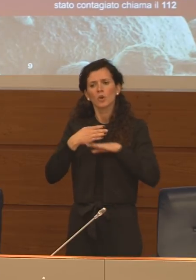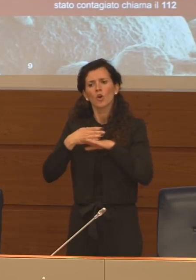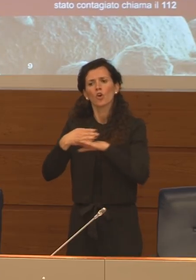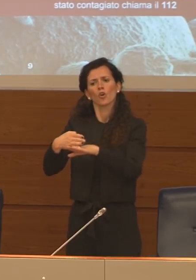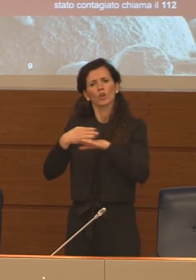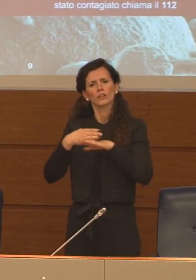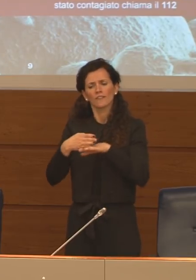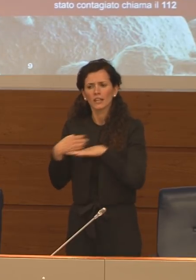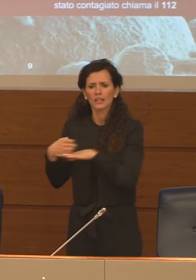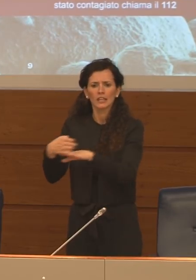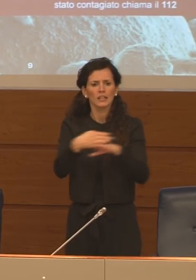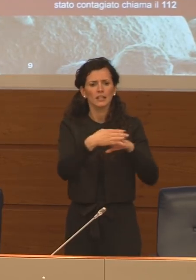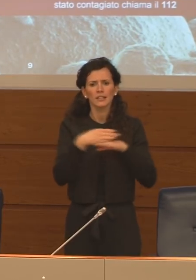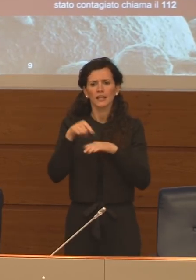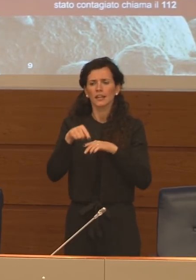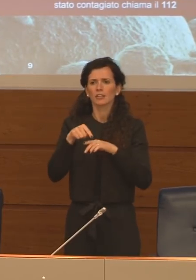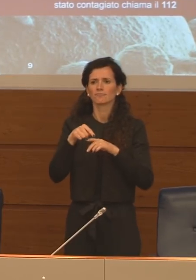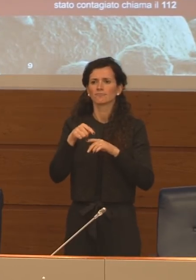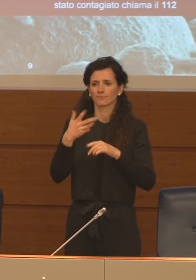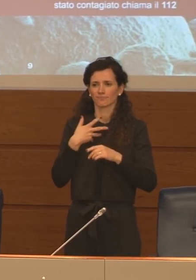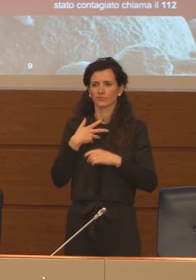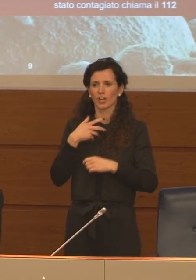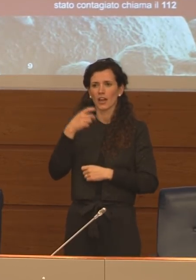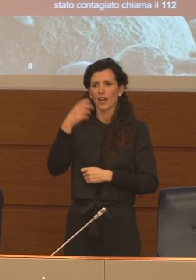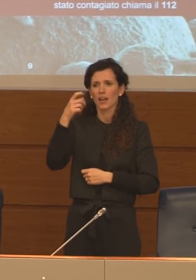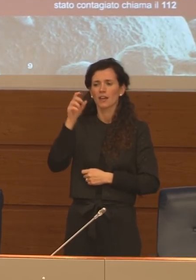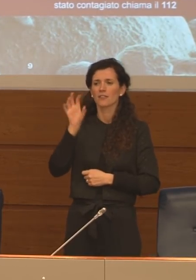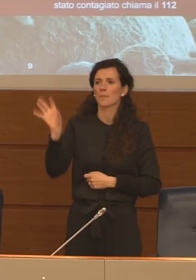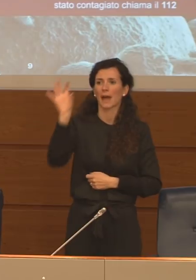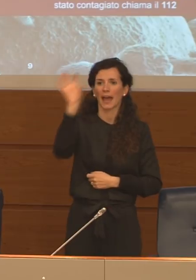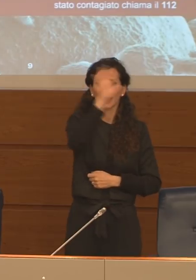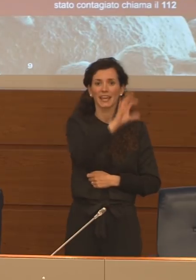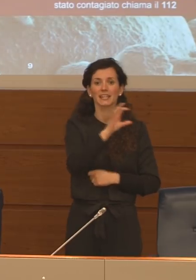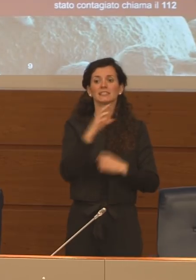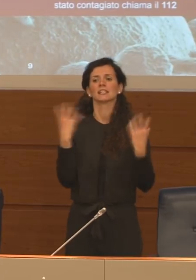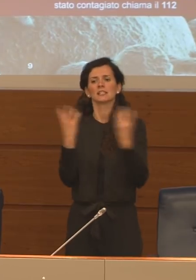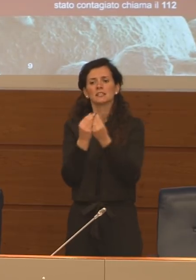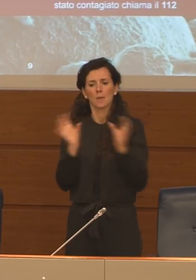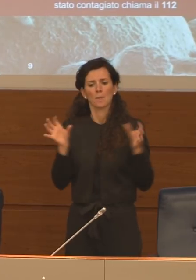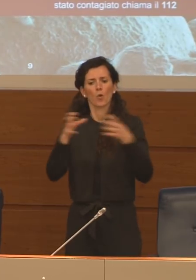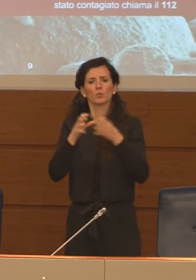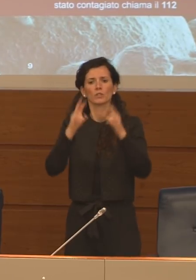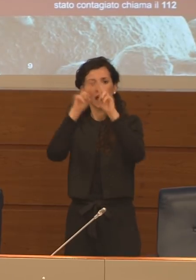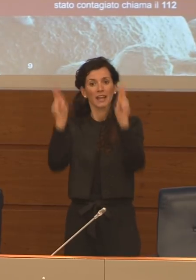analoghi paesi, i paesi vicini e con la Comunità internazionale le conoscenze di